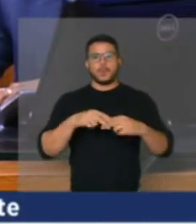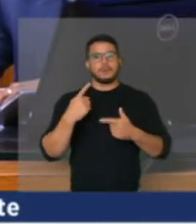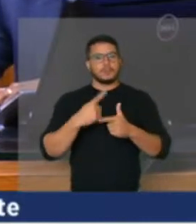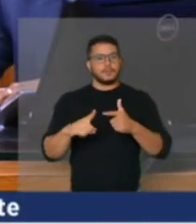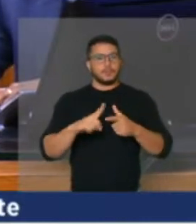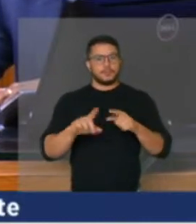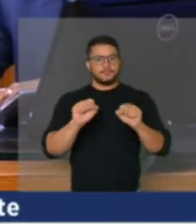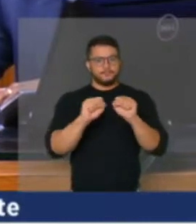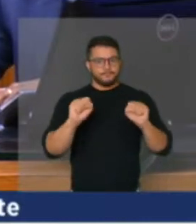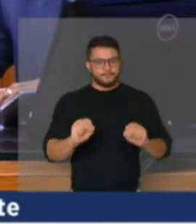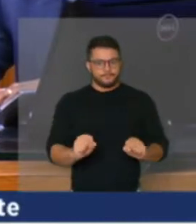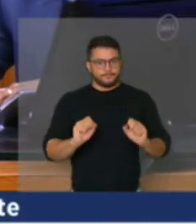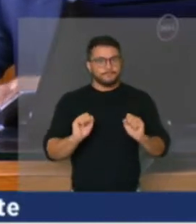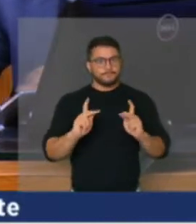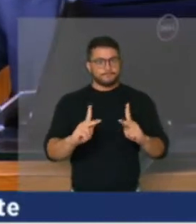TUDO BEM, LÍDER? PELA... PARA ENCAMINHAR CONTRA DEPUTADO